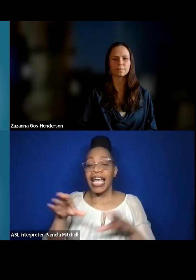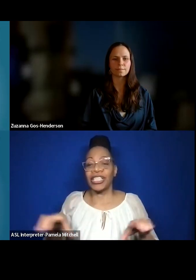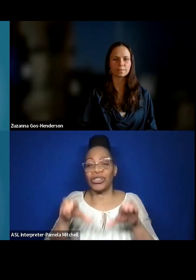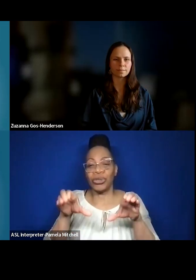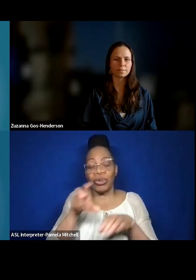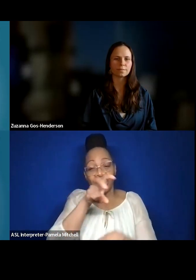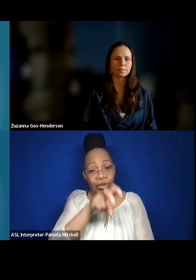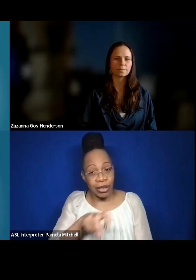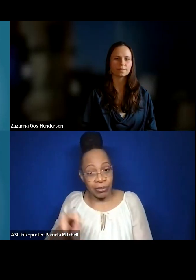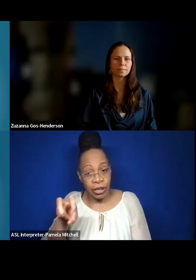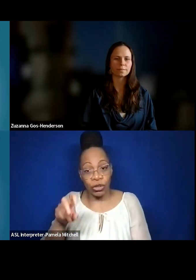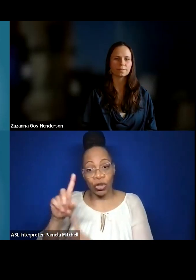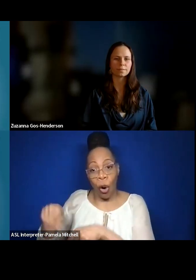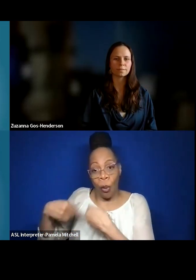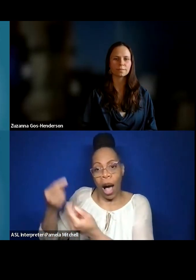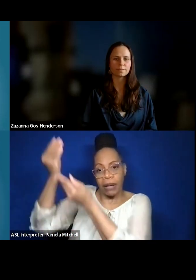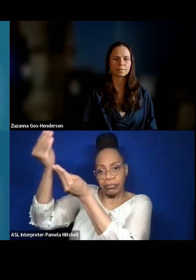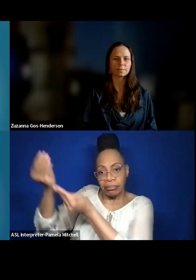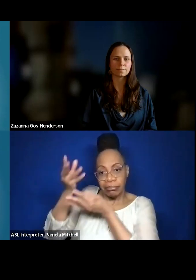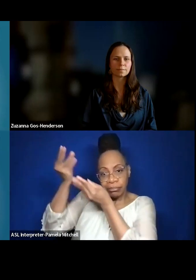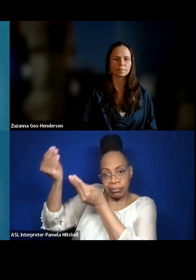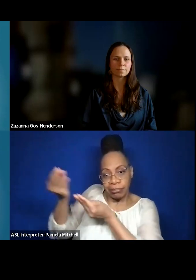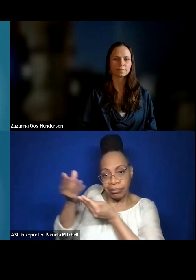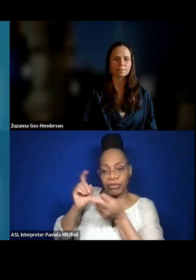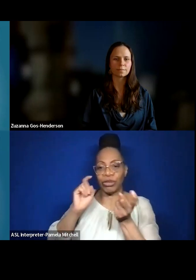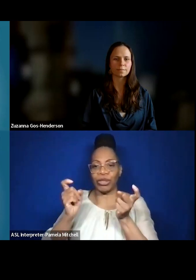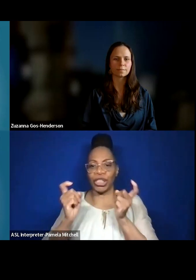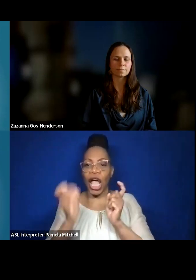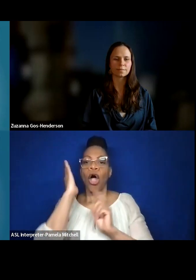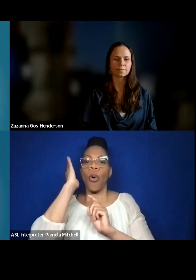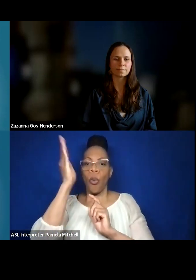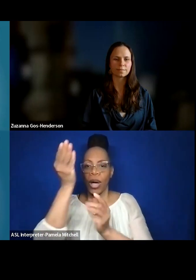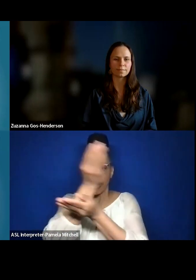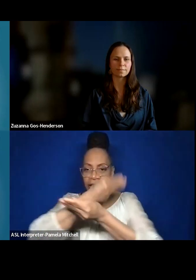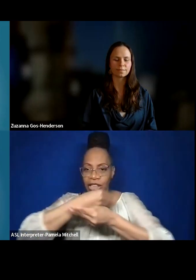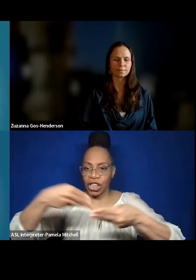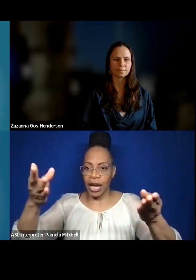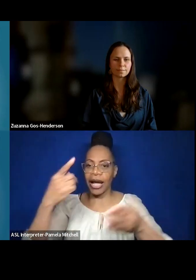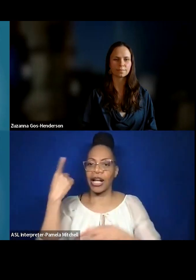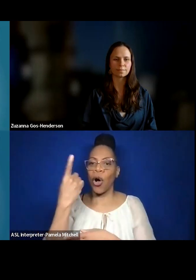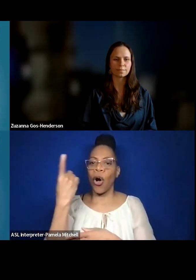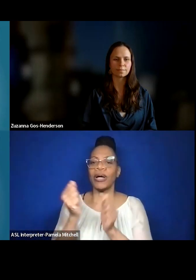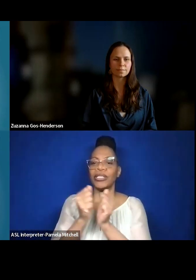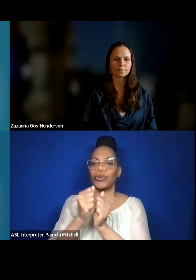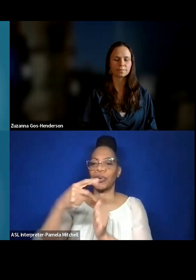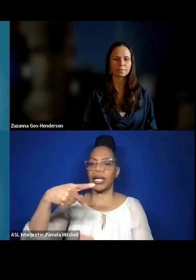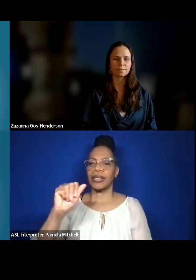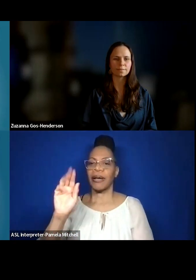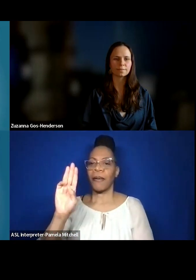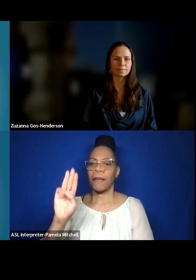A medida que surjan cambios, compartiré, como siempre lo hago con Pam, comunicados de prensa, cartas de colegas,